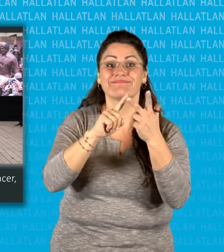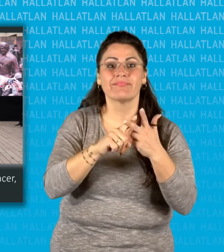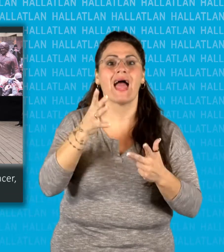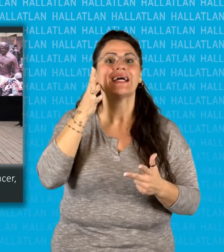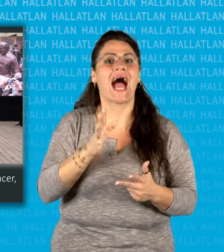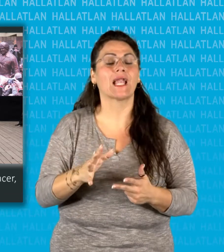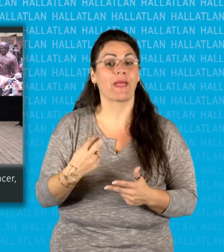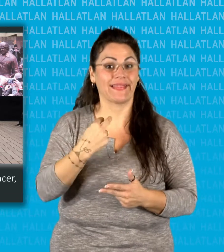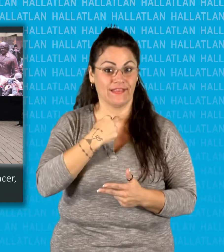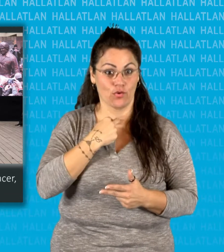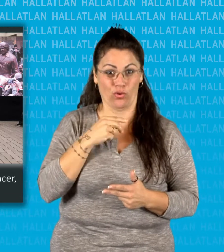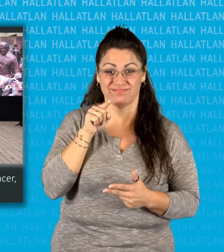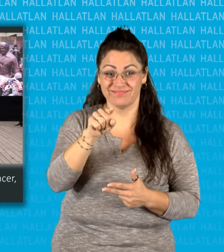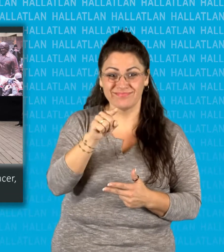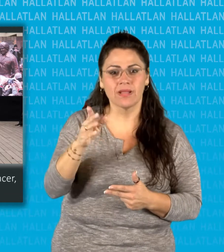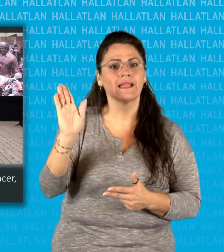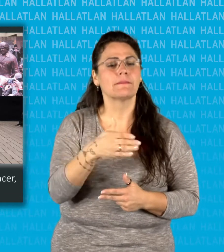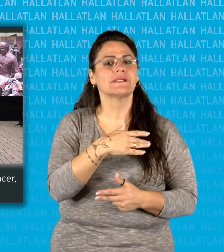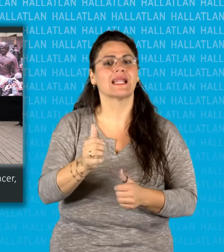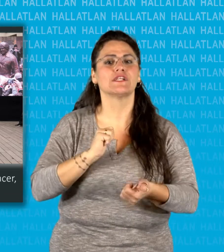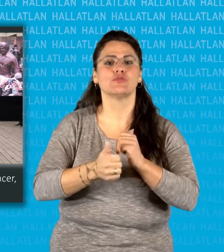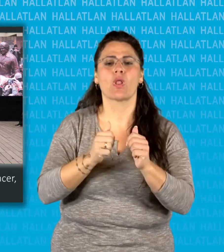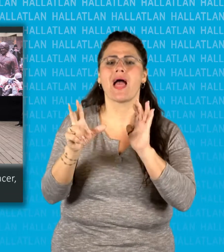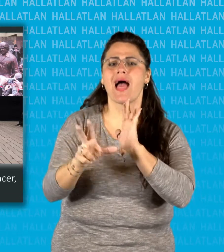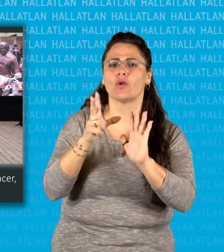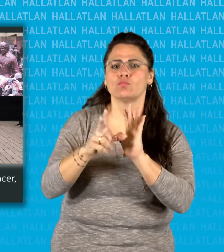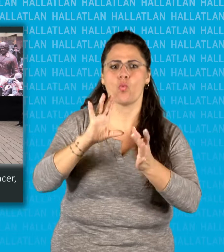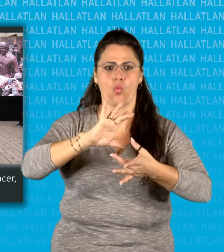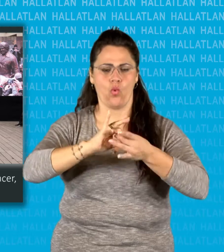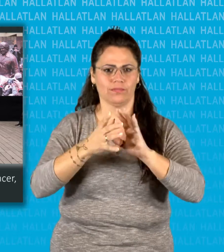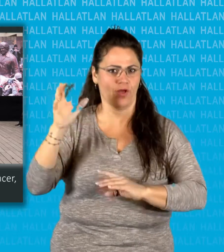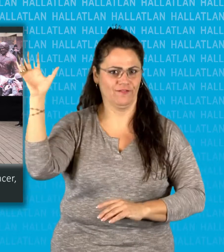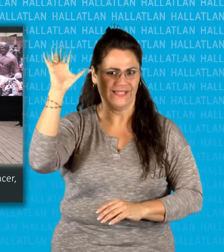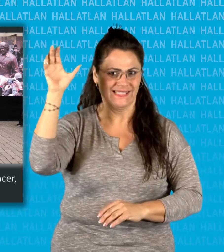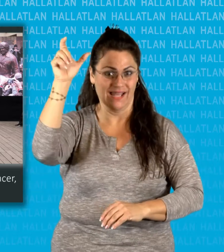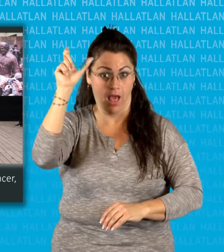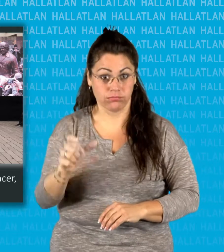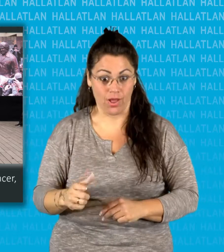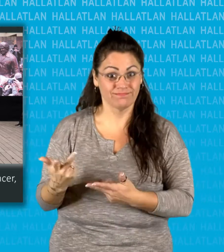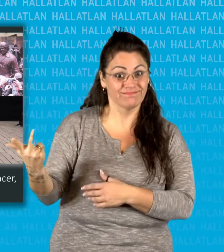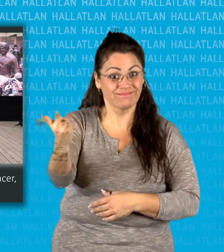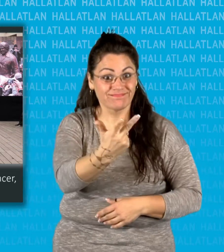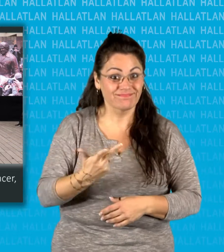Kárpáti György, a Nemzet Sportolója címmel kitüntetett háromszoros olimpiai bajnok vízilabdázó